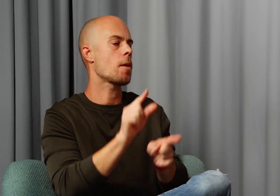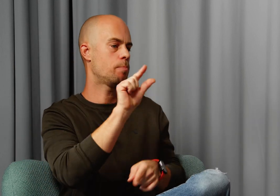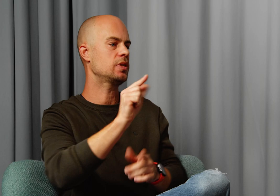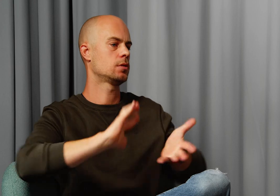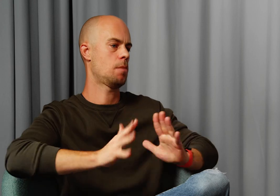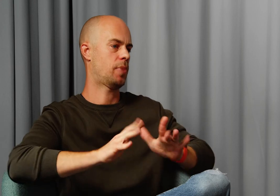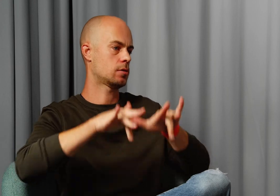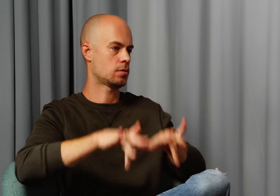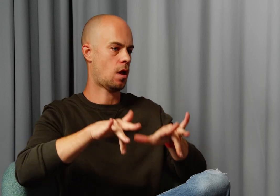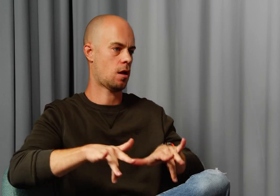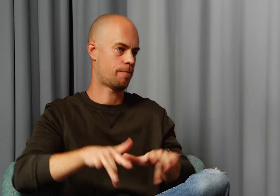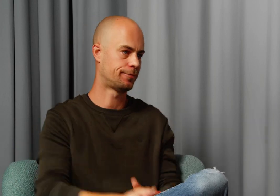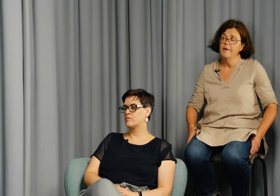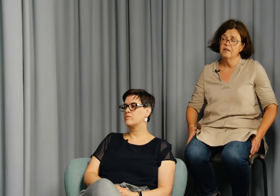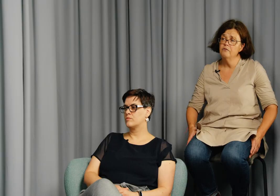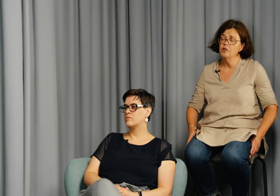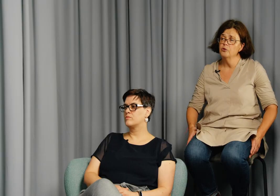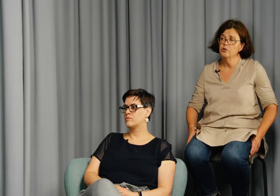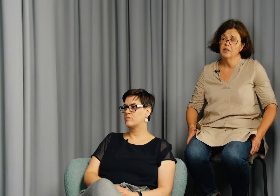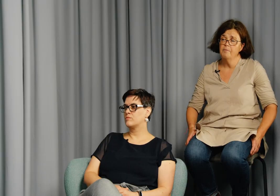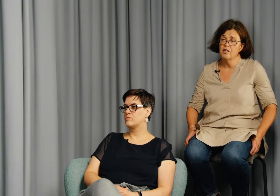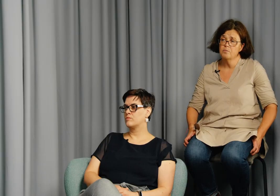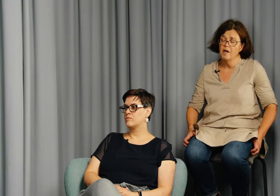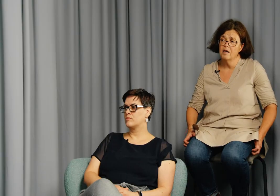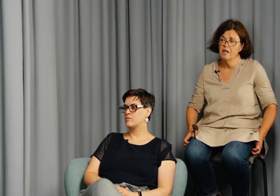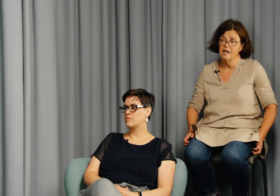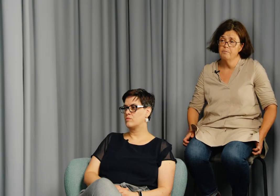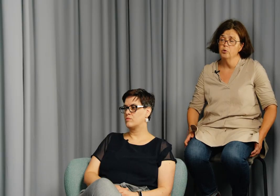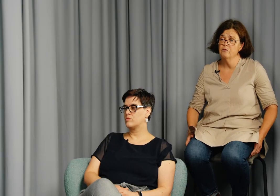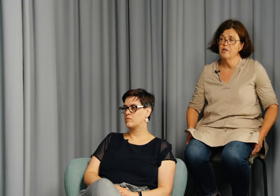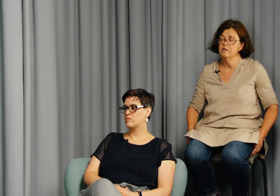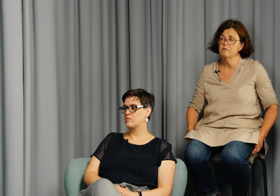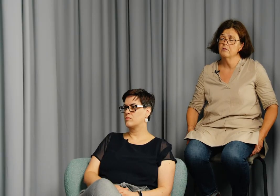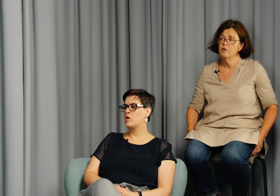ja, es sollten auf jeden Fall Gebärdenvideos oder Gebärdensprache angeboten werden.